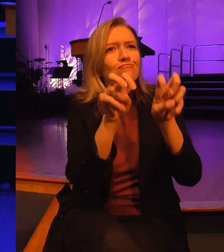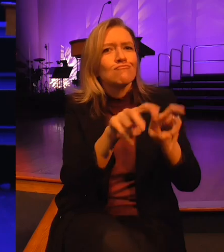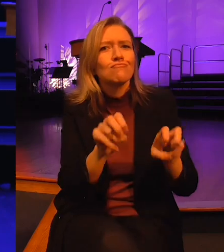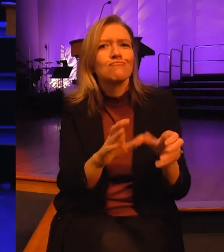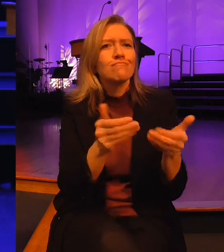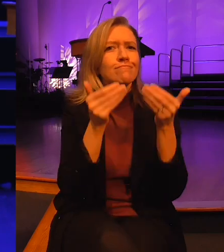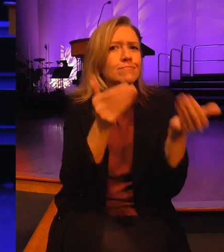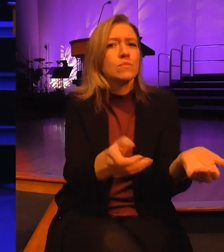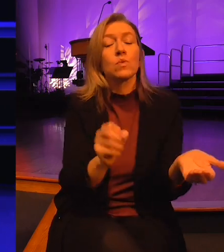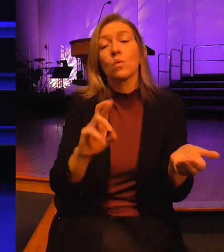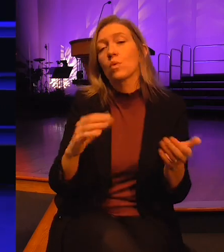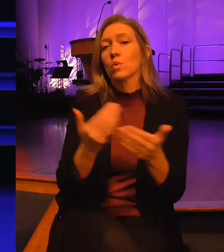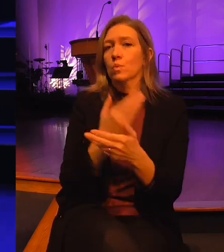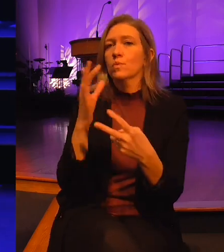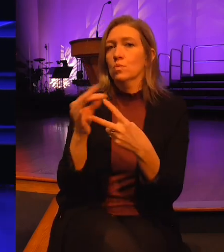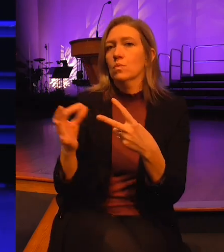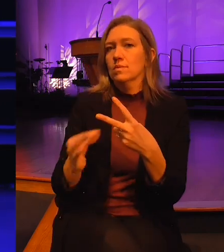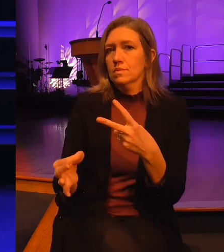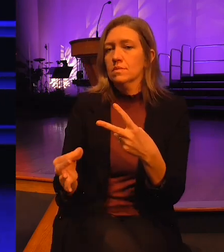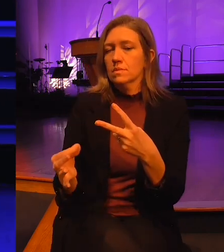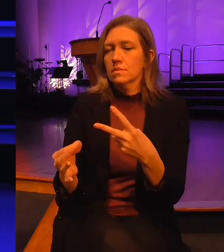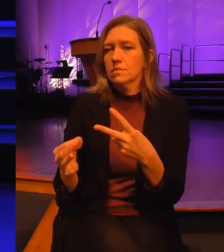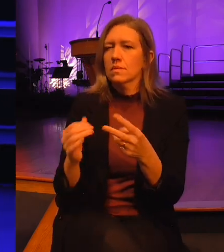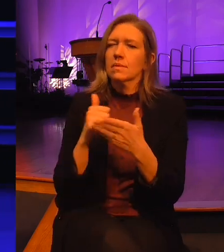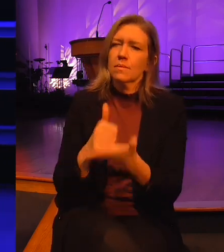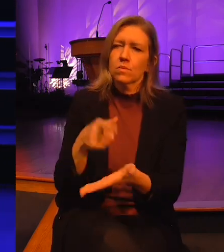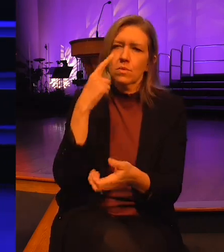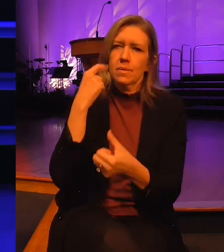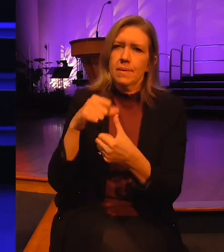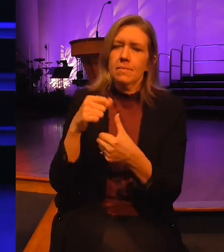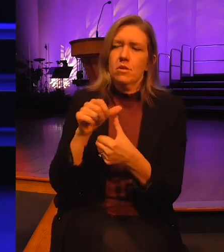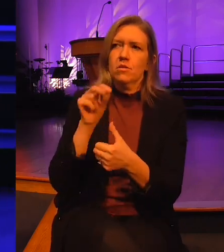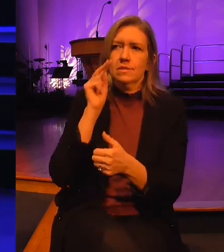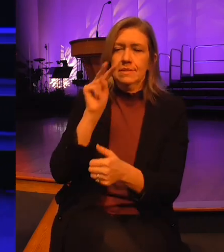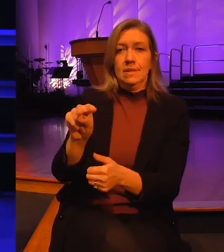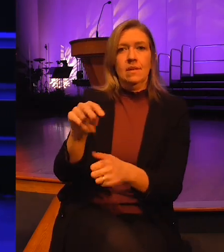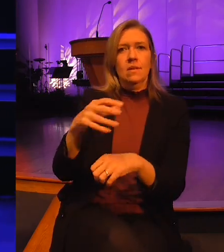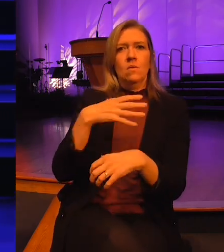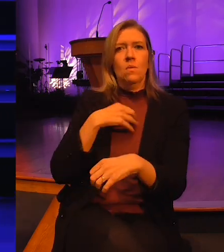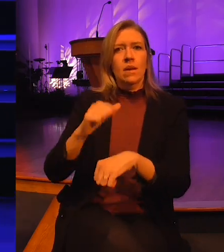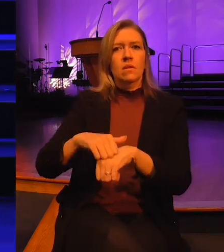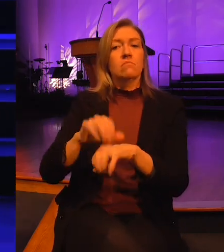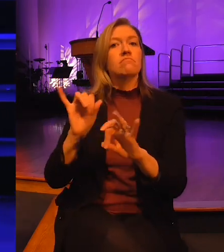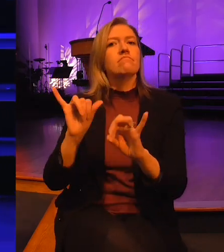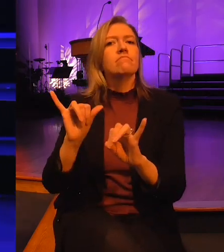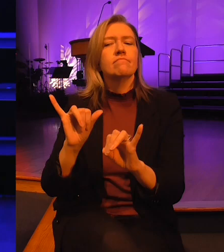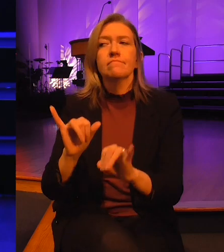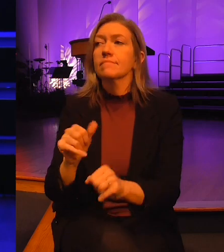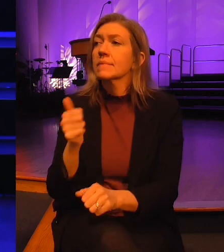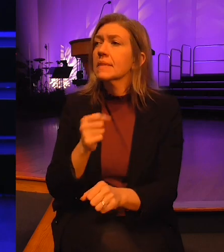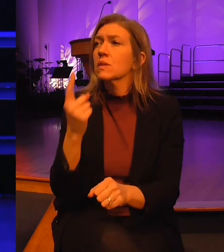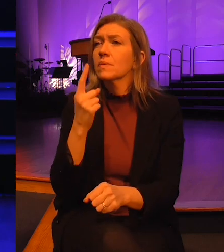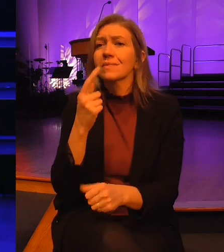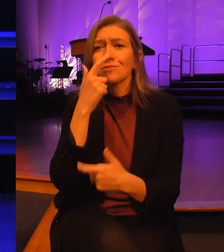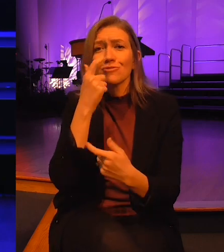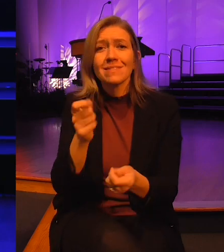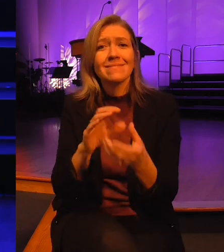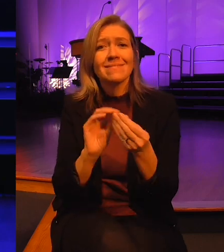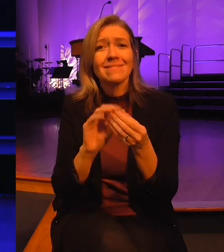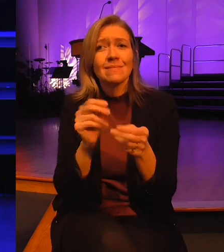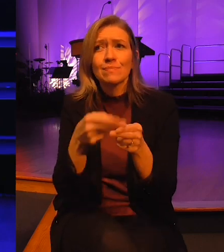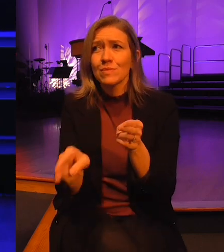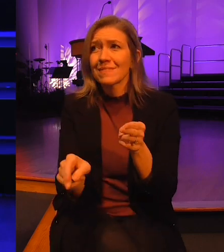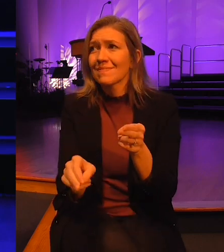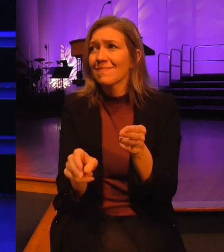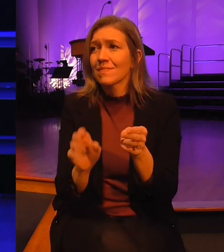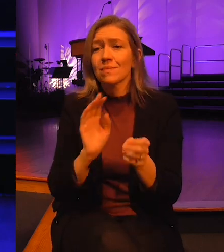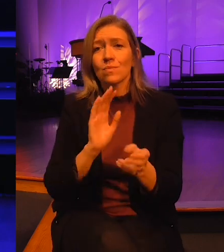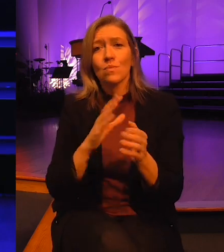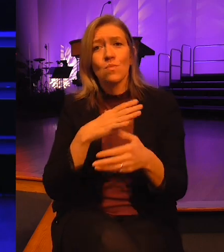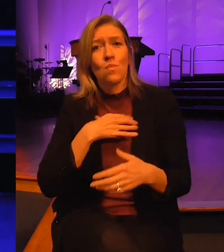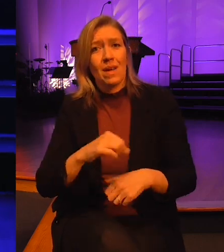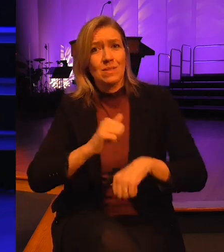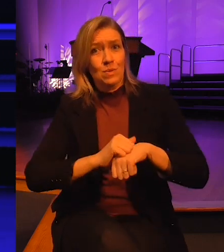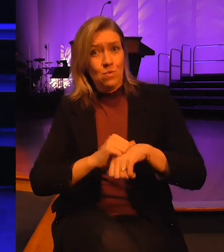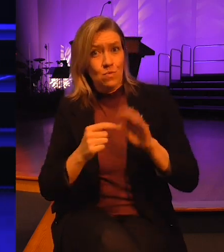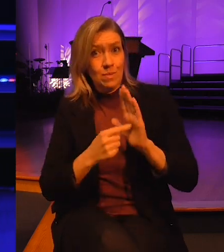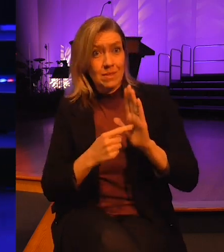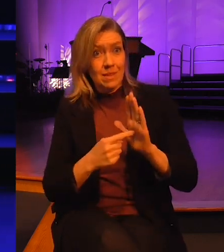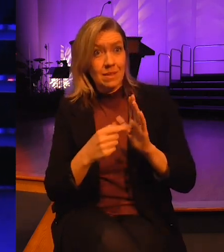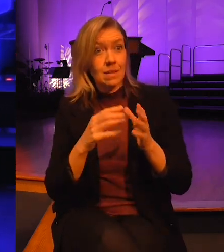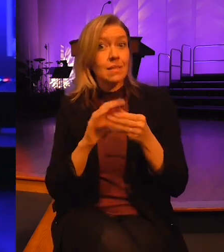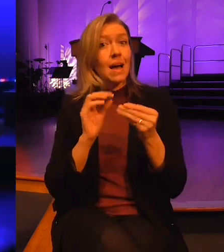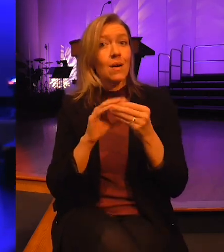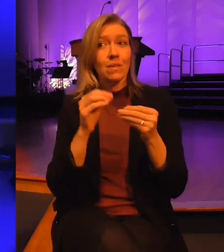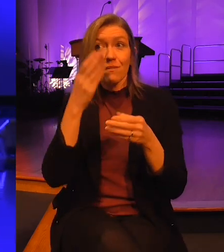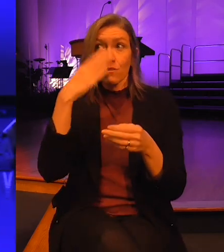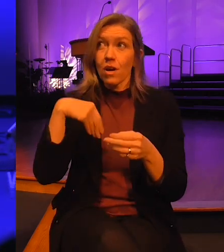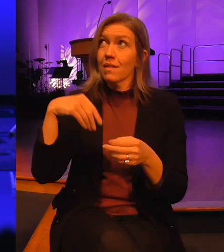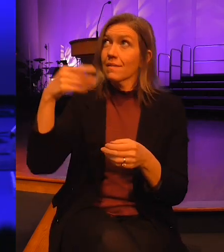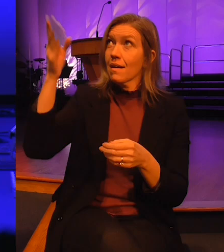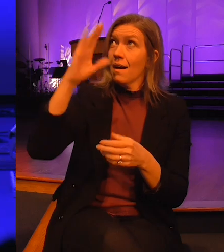ti, cualquiera quiere compartir brevemente lo que es para ellos en voz alta frente a Dios y a todos, sí,